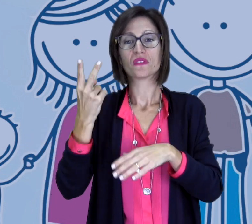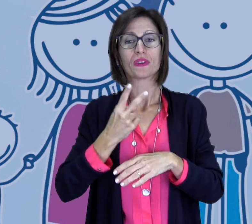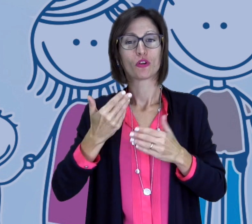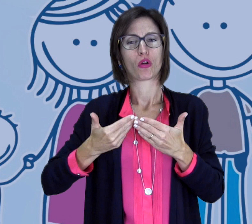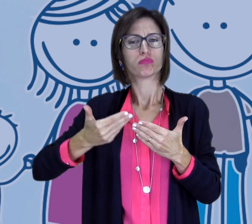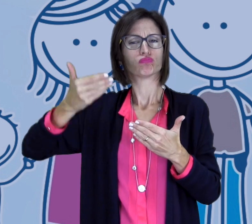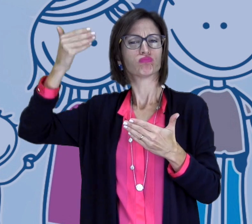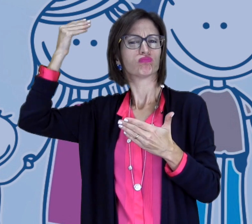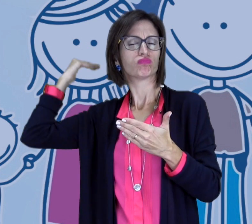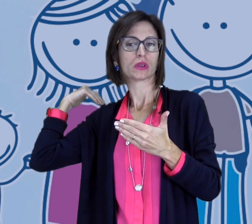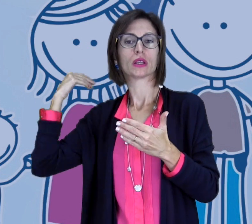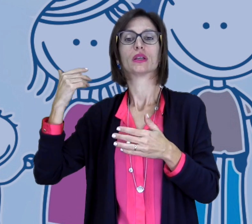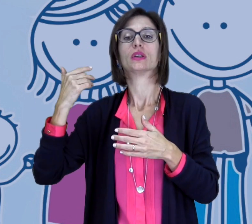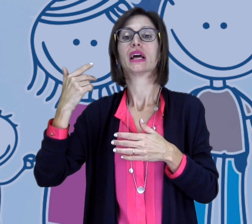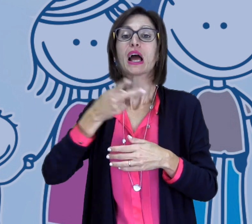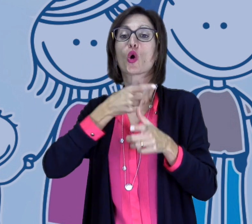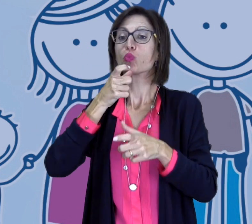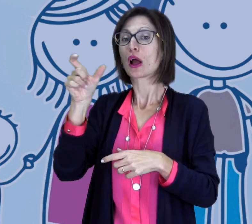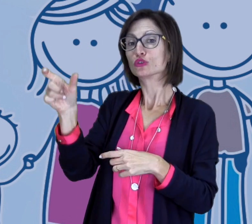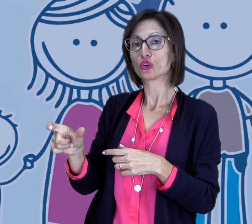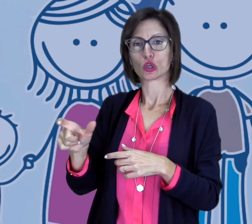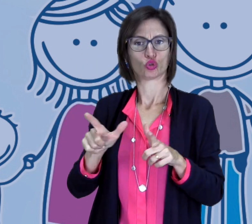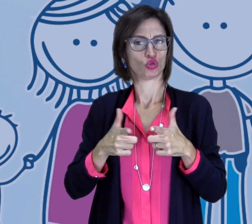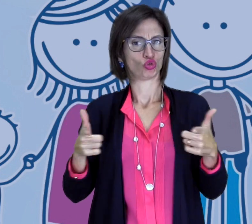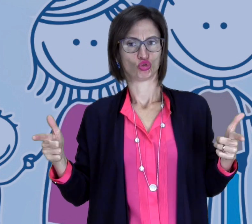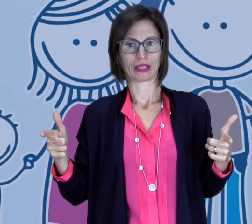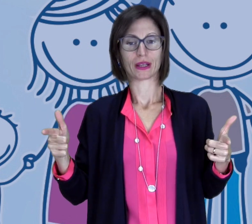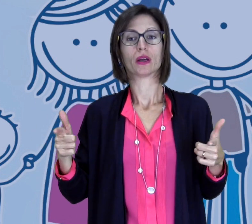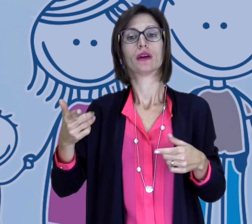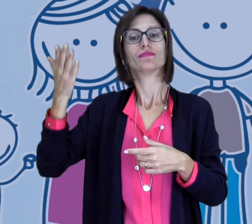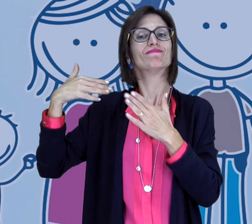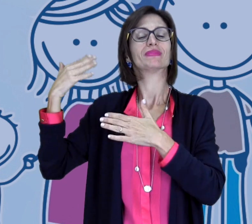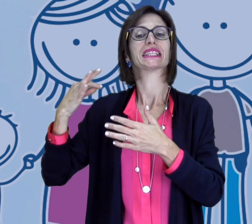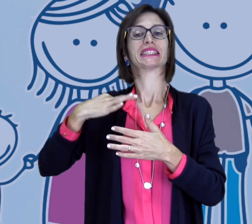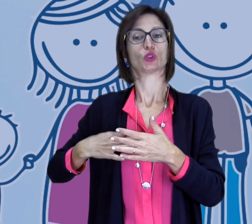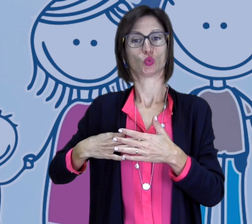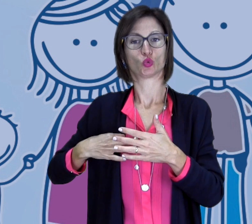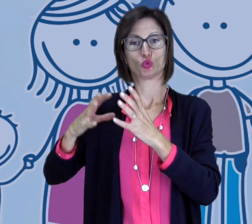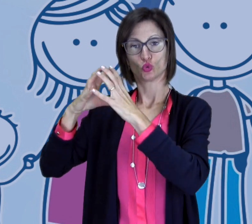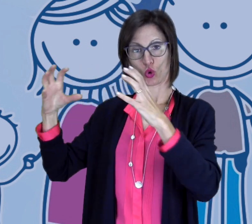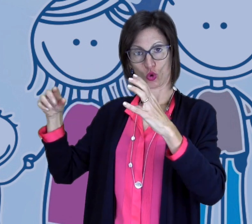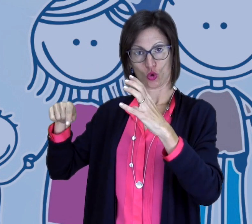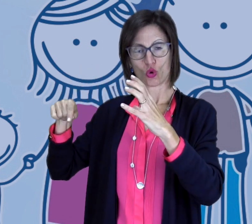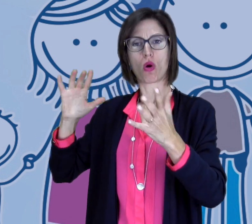Una volta c'era l'Istituto speciale per sordi che si è trasformata una scuola inclusiva.